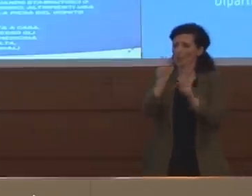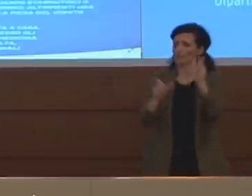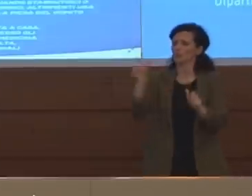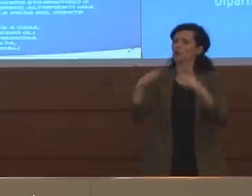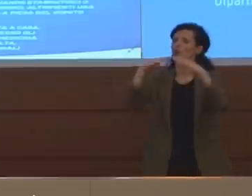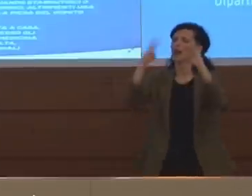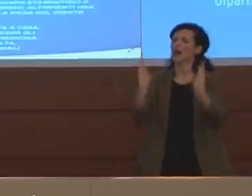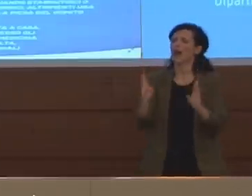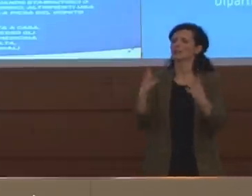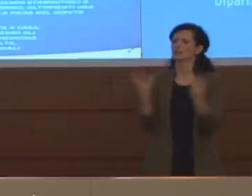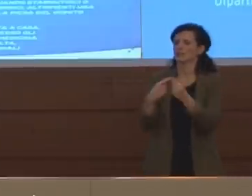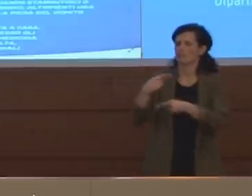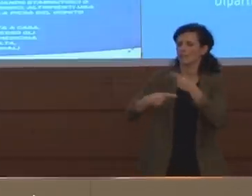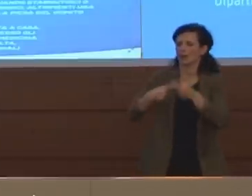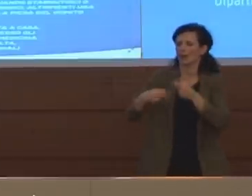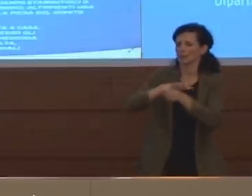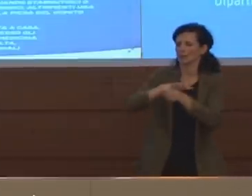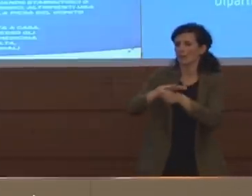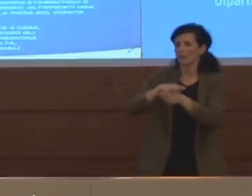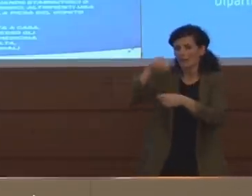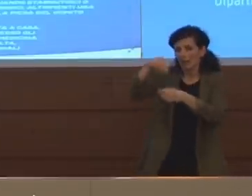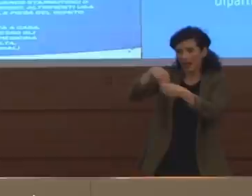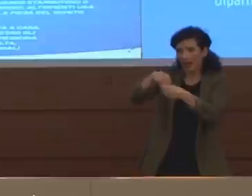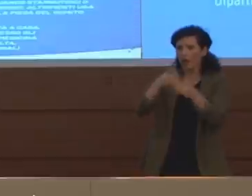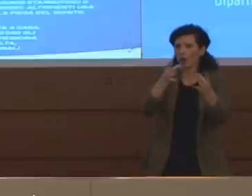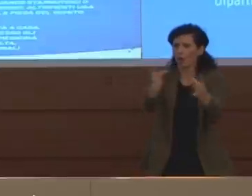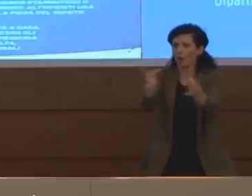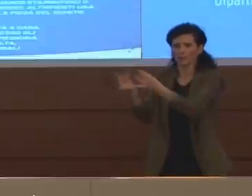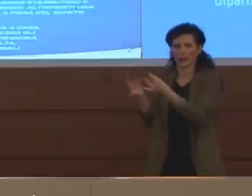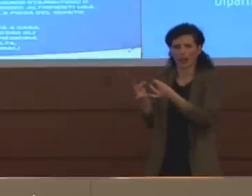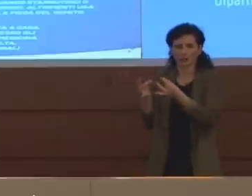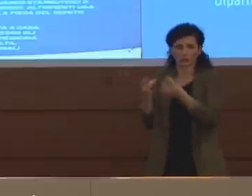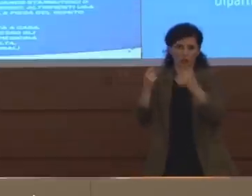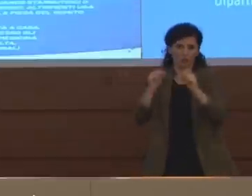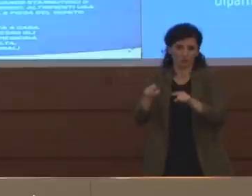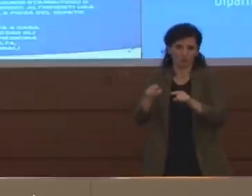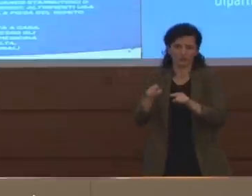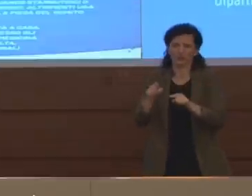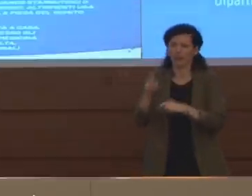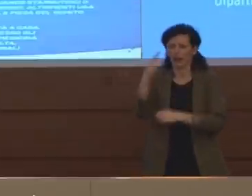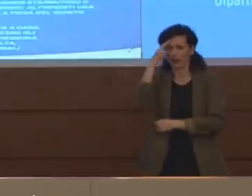sono comunque contagiate. E ricorderete, a proposito di Wuhan, i 55 italiani che